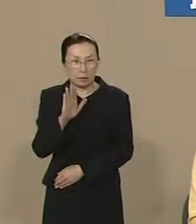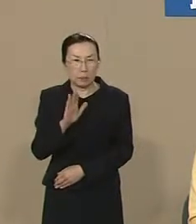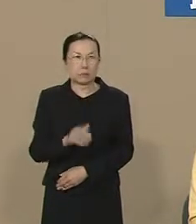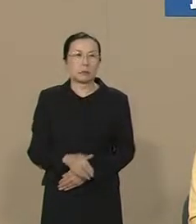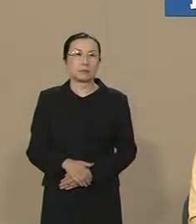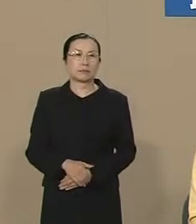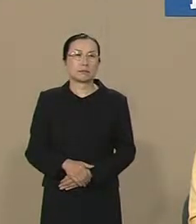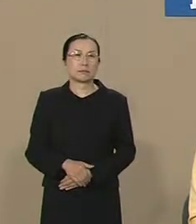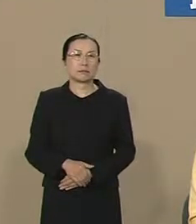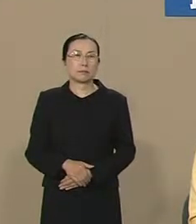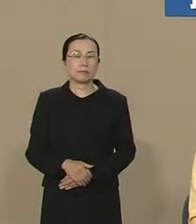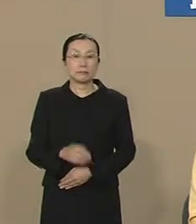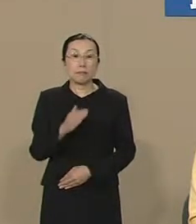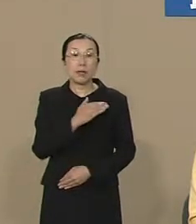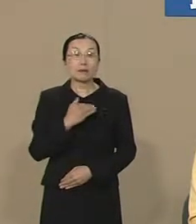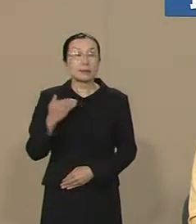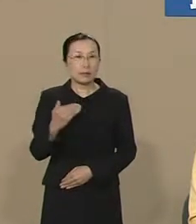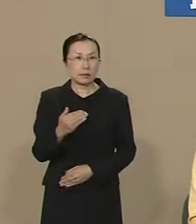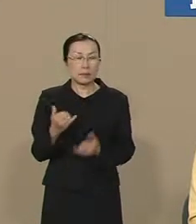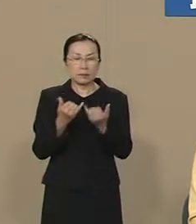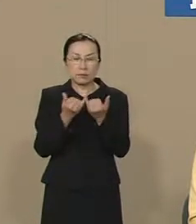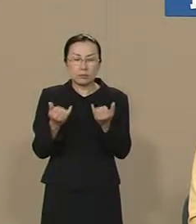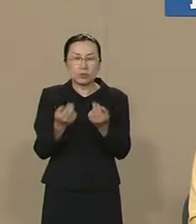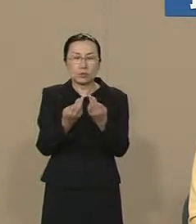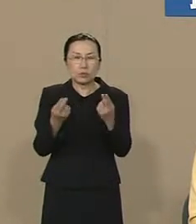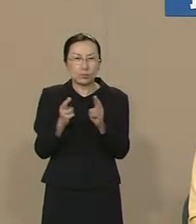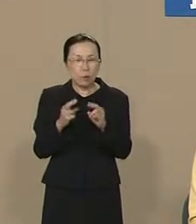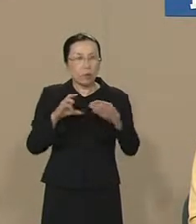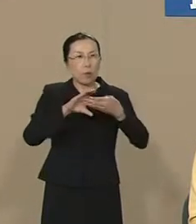私たちは､民主党の綱領でも うたっているように､